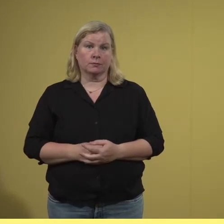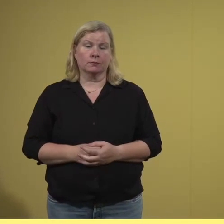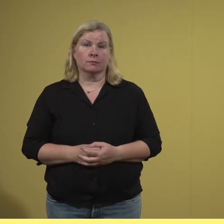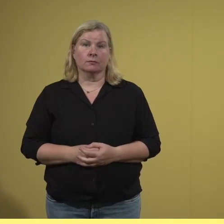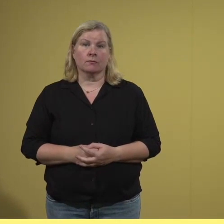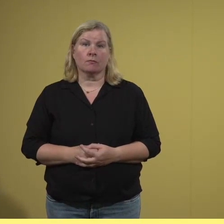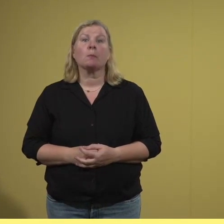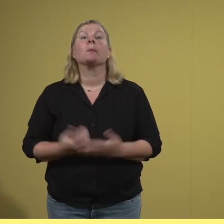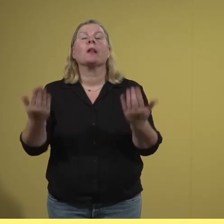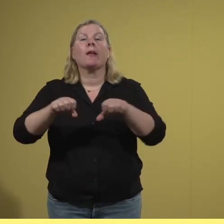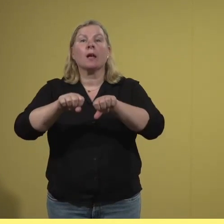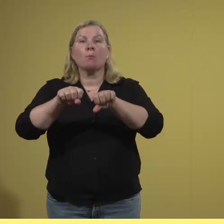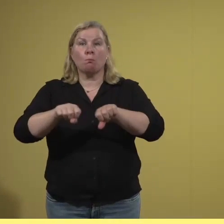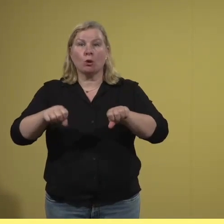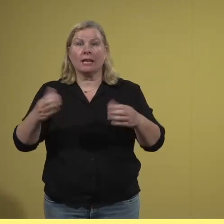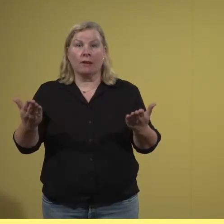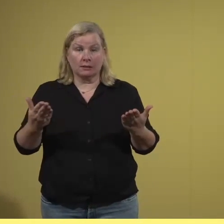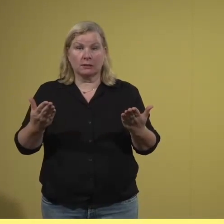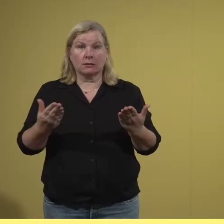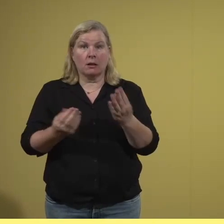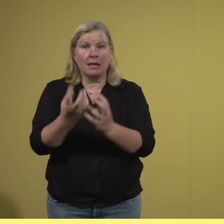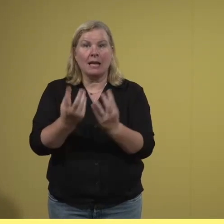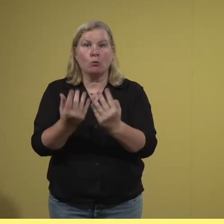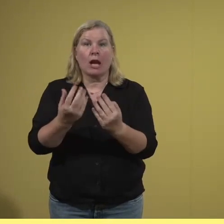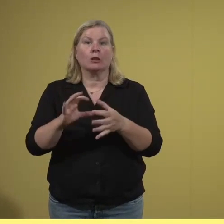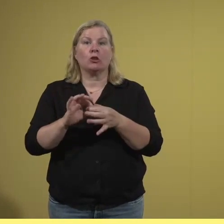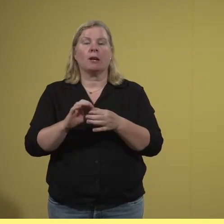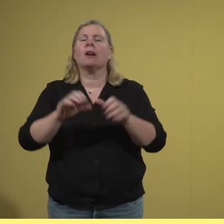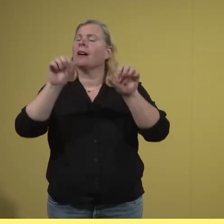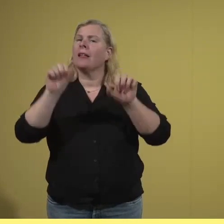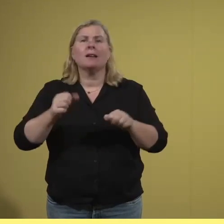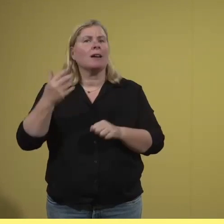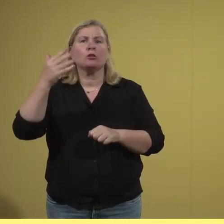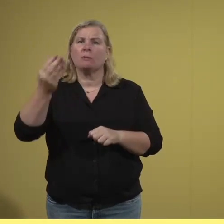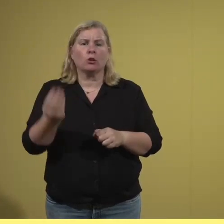Was natürlich immer möglich ist, auch gerade bei einer Limonade. Du kannst ja immer nachsteuern.